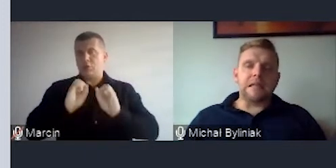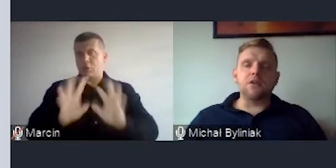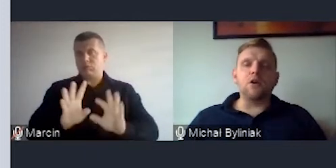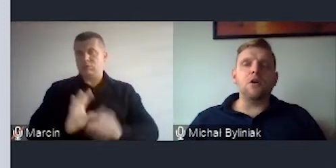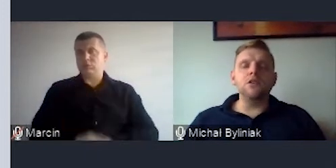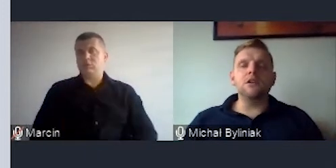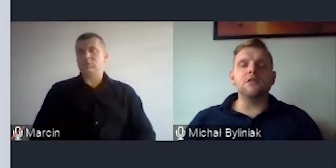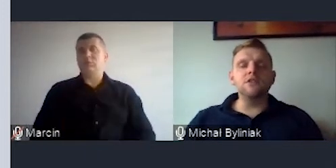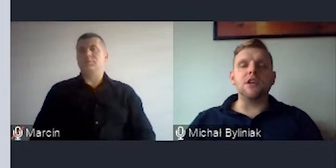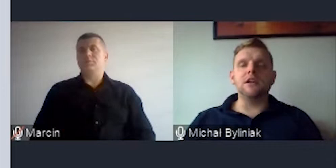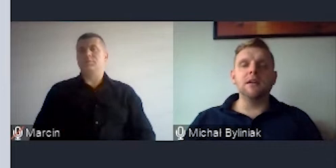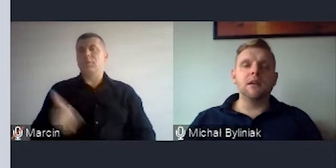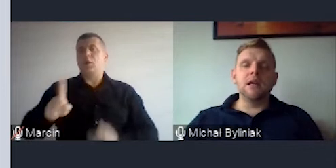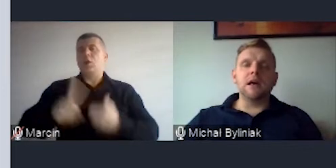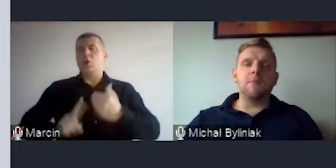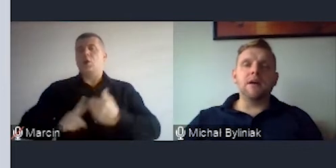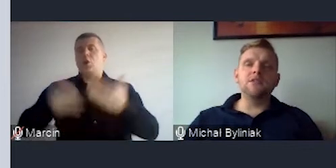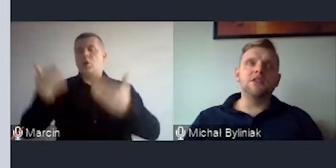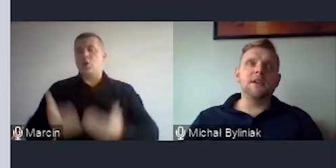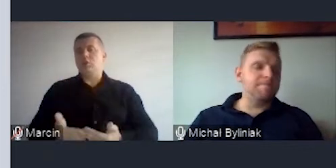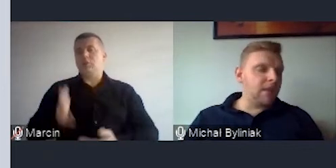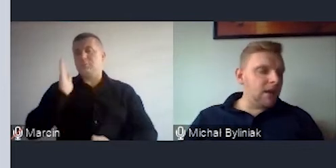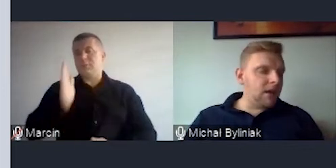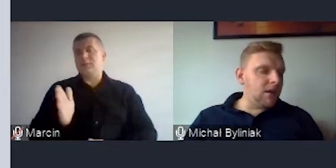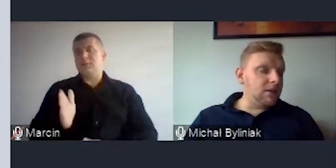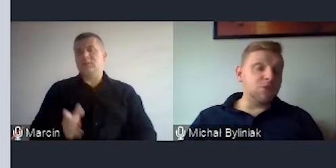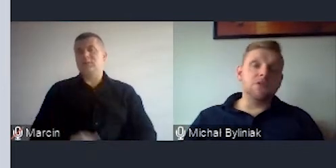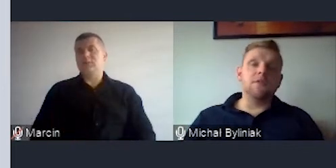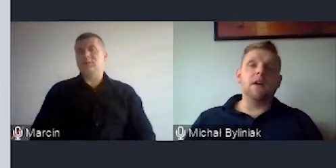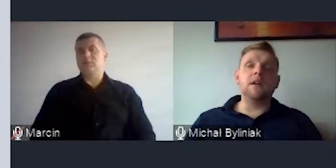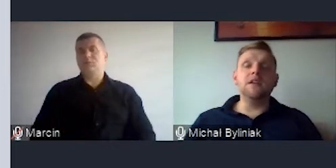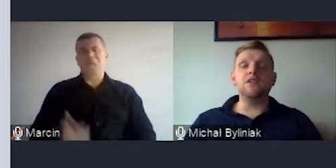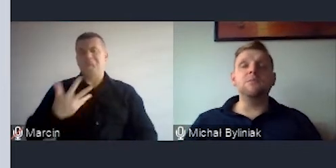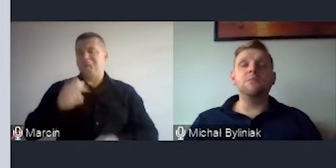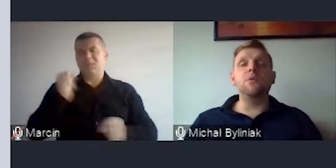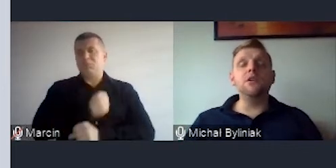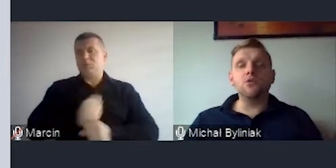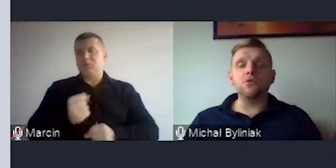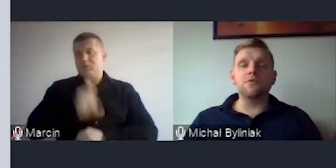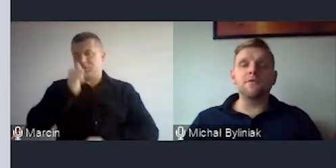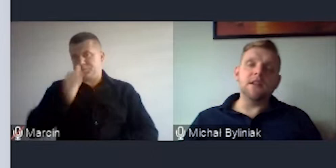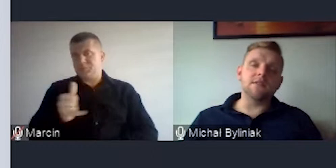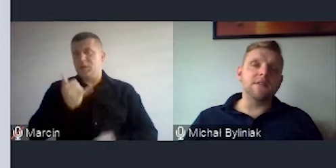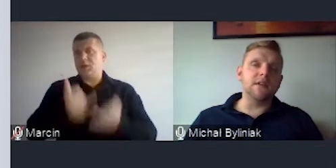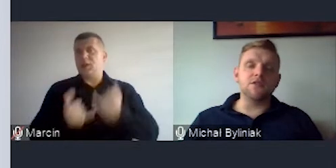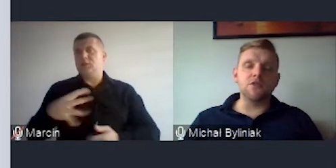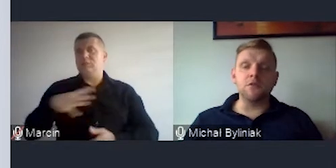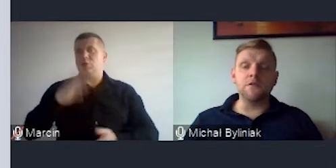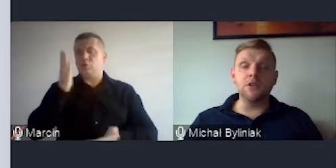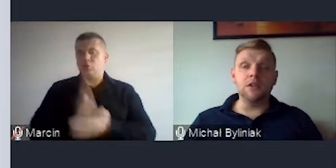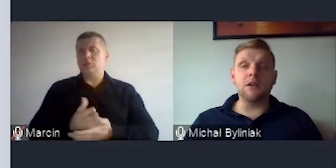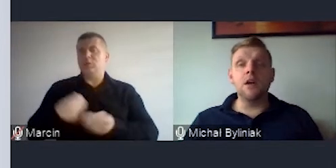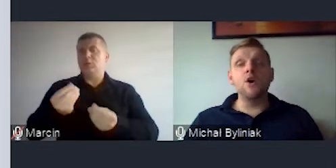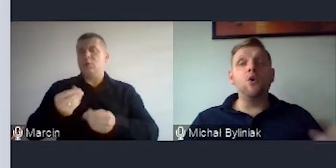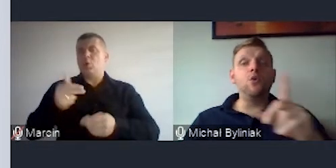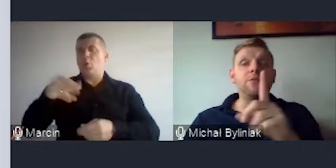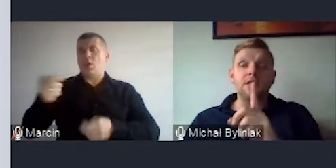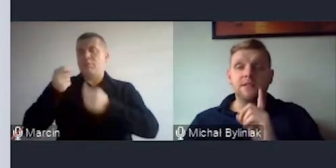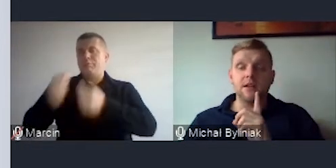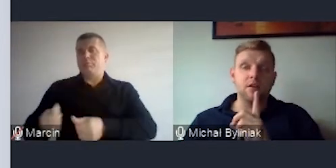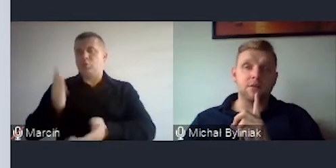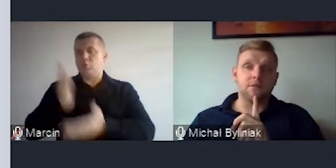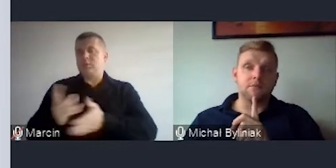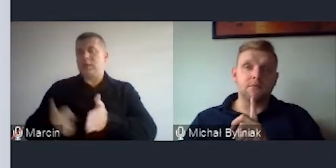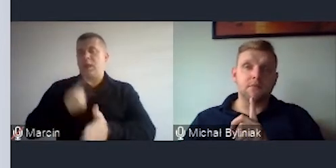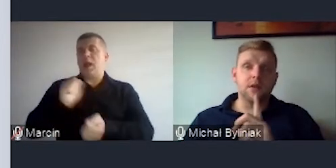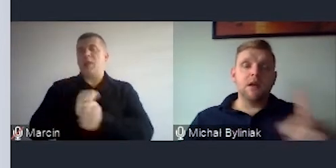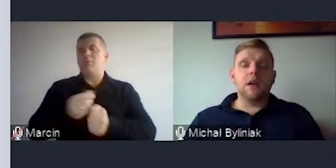to ich rozliczanie będzie niemożliwe, jeśli były już finansowane ze środków unijnych lub dotacji krajowych.